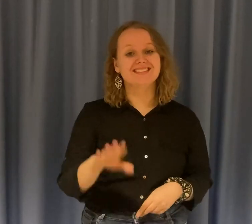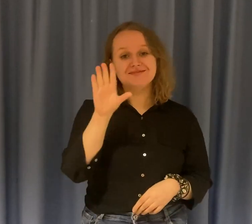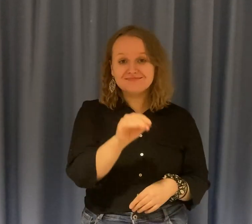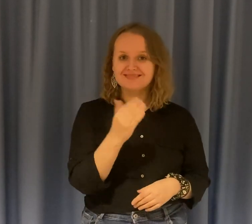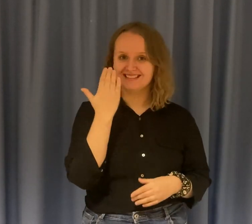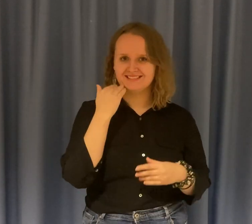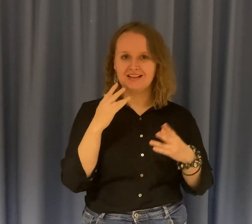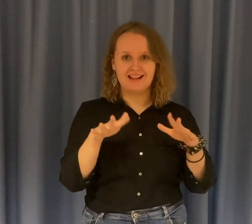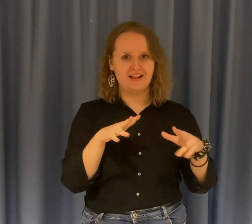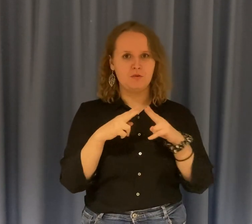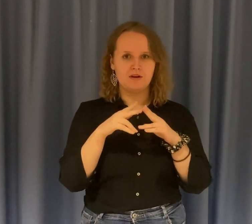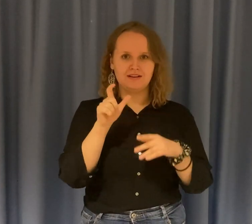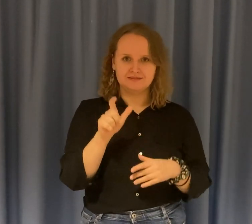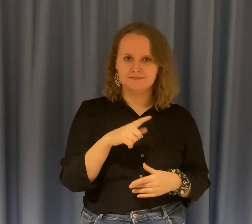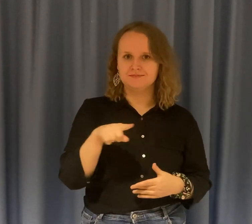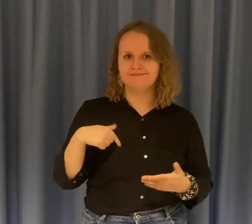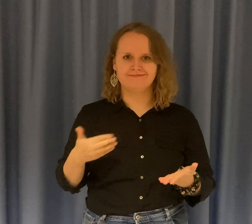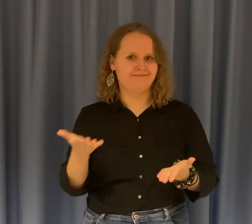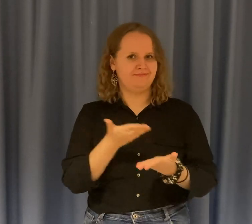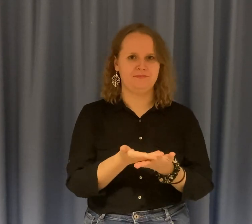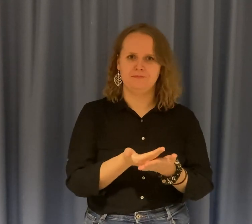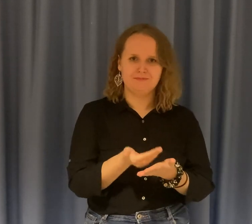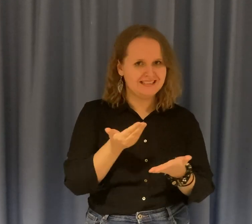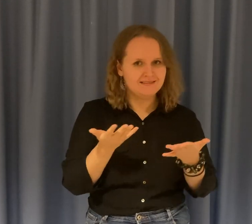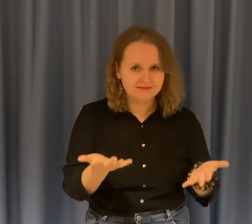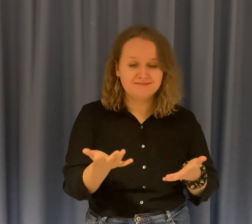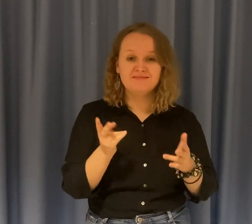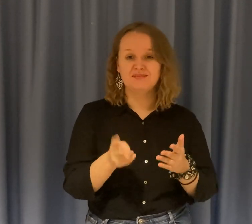Päädyimme ehdottamaan häirintäyhdyshenkilöiden koulutusta -